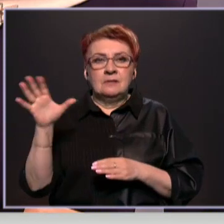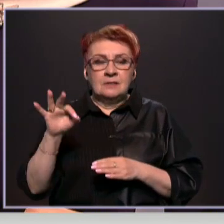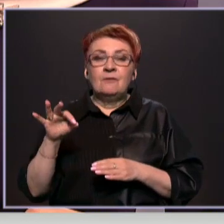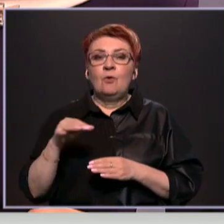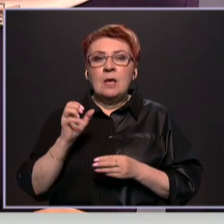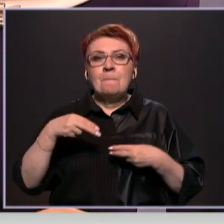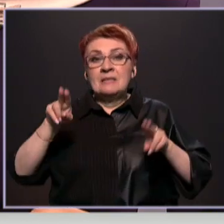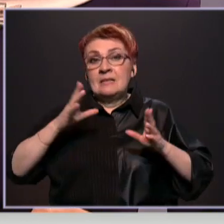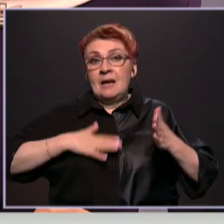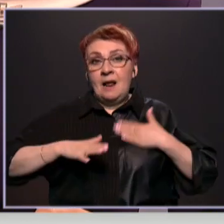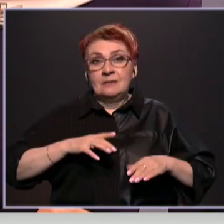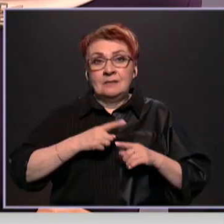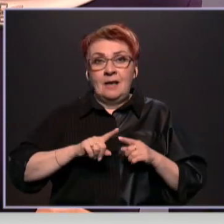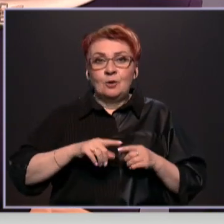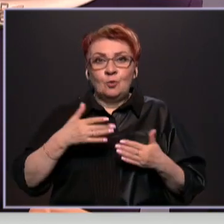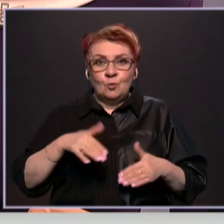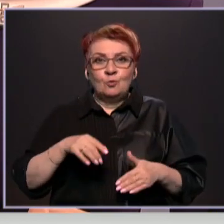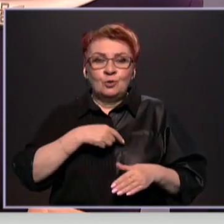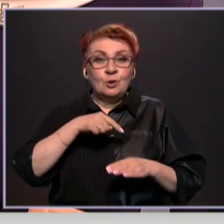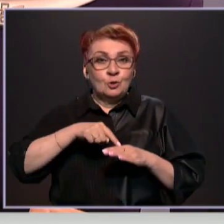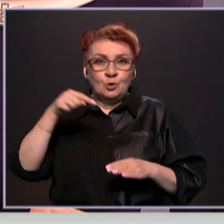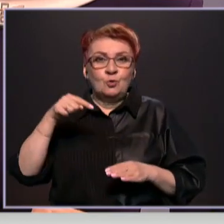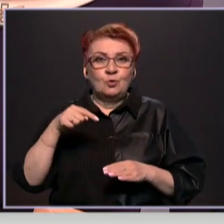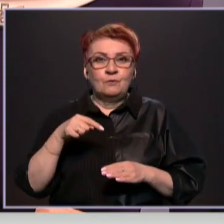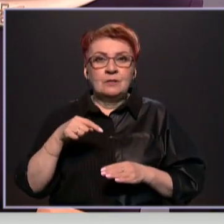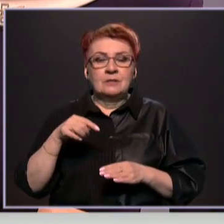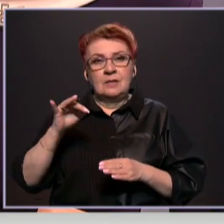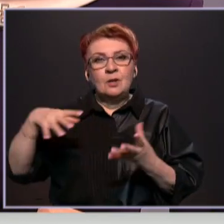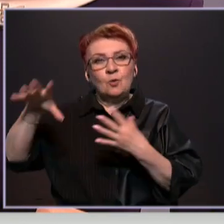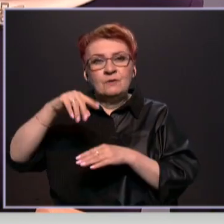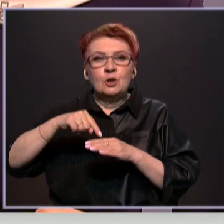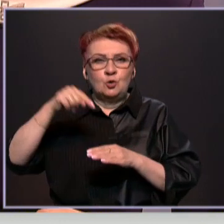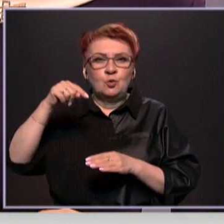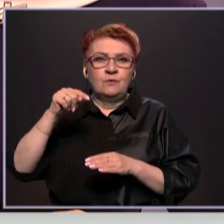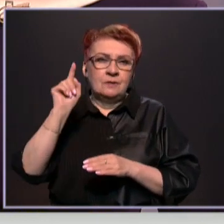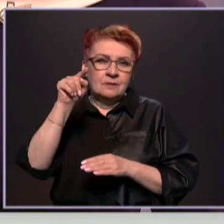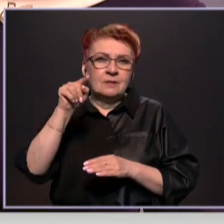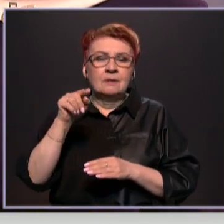уже придет мы уже чувствуем она тоже не чувствуется особенно Согласно Спасибо